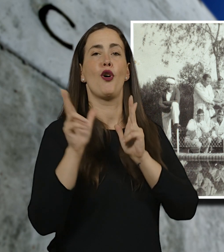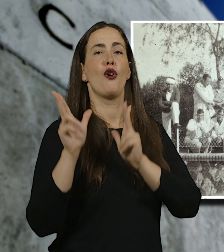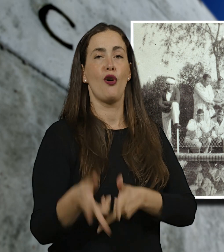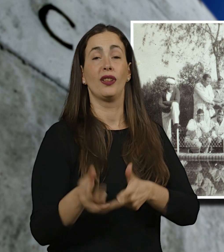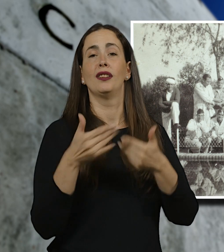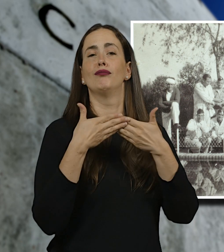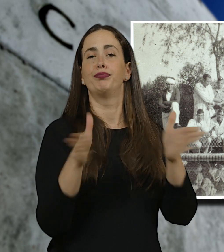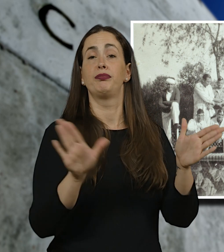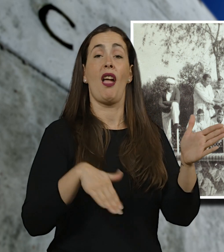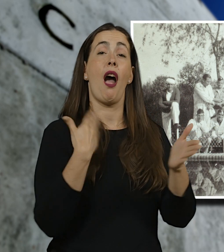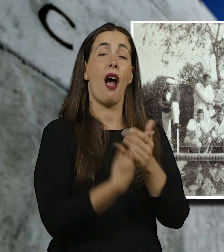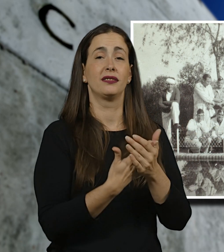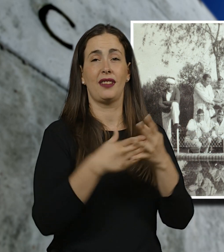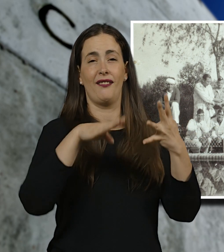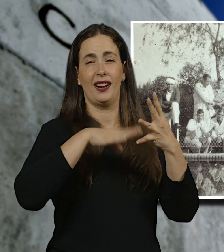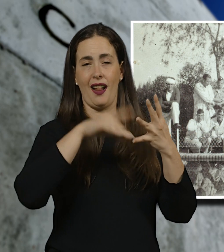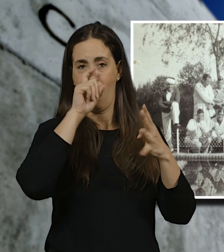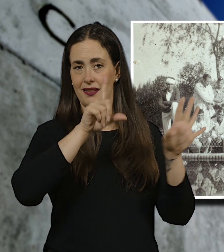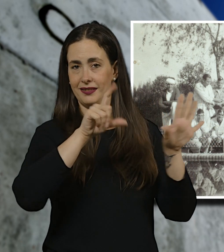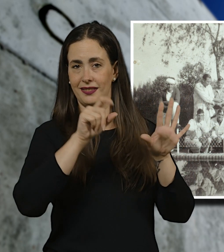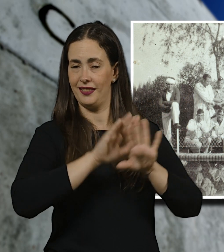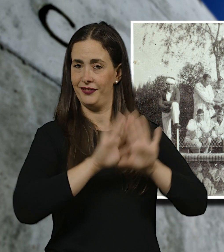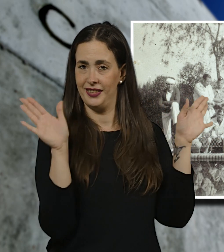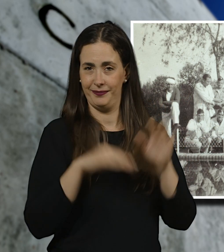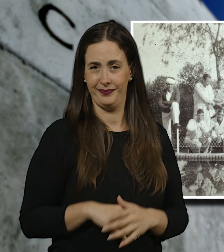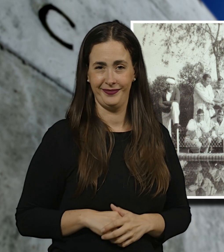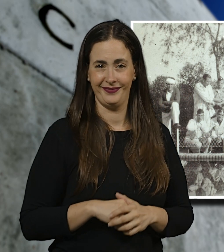i va estar obert fins als anys setanta.